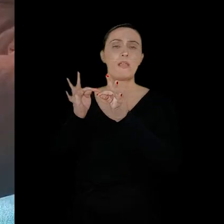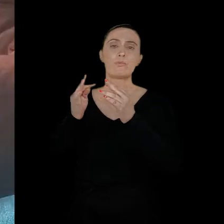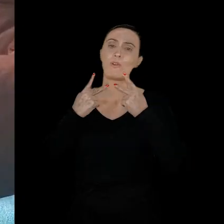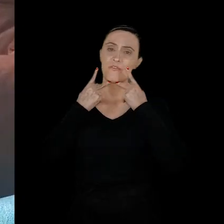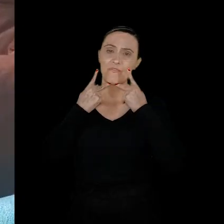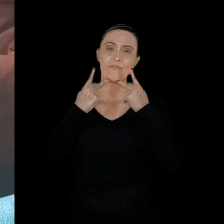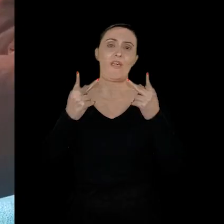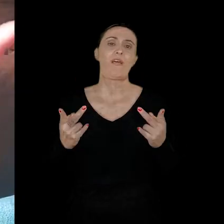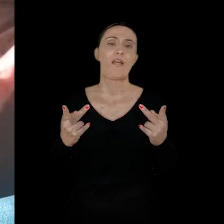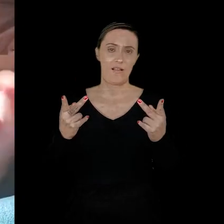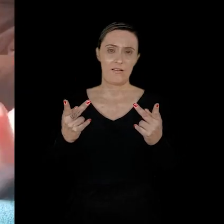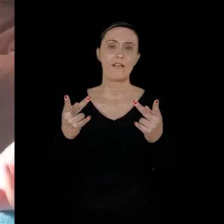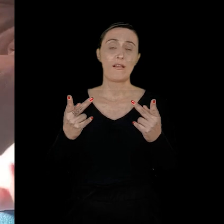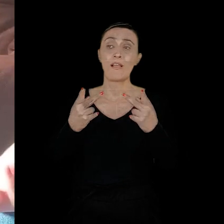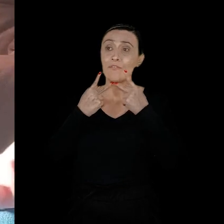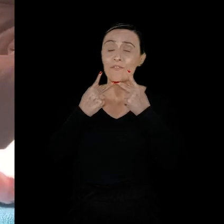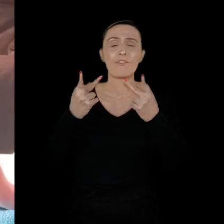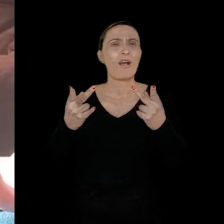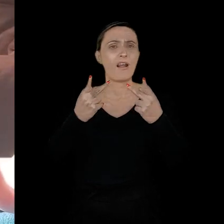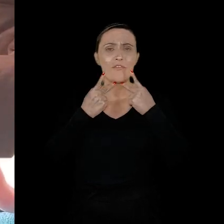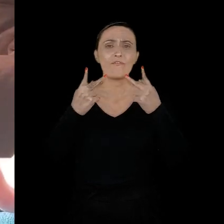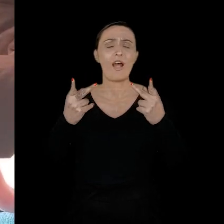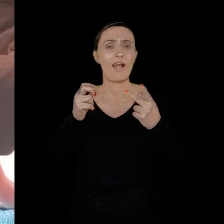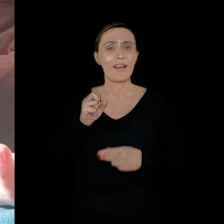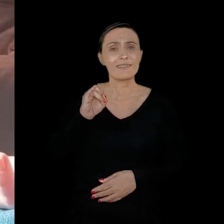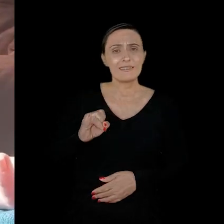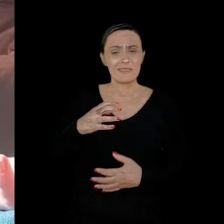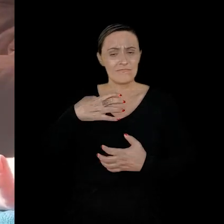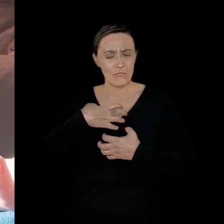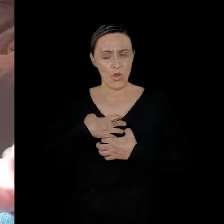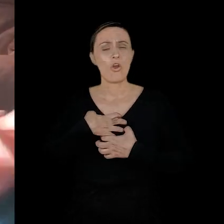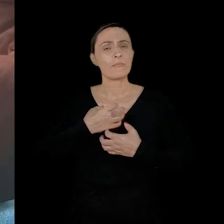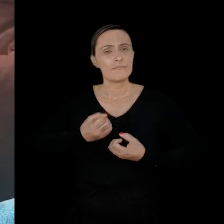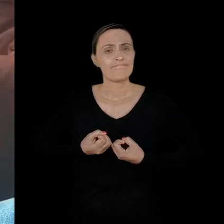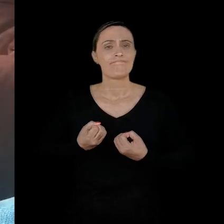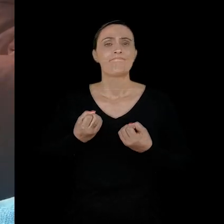Falar numa sessão de terapia nos ajuda a escutar a nossa voz e o que é dito através dela.